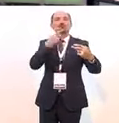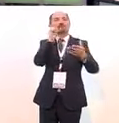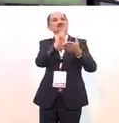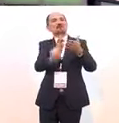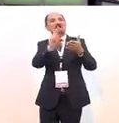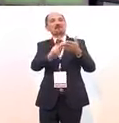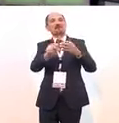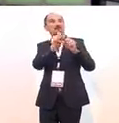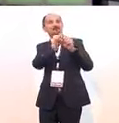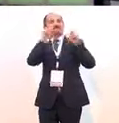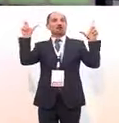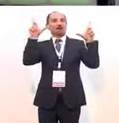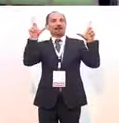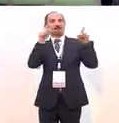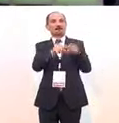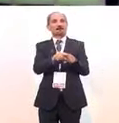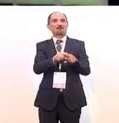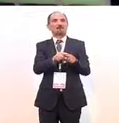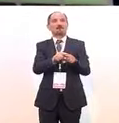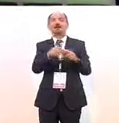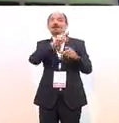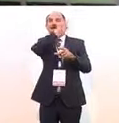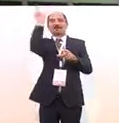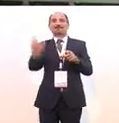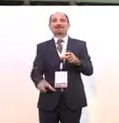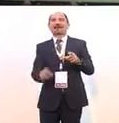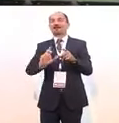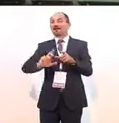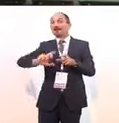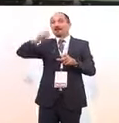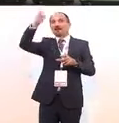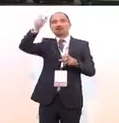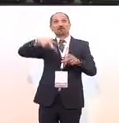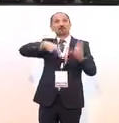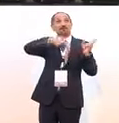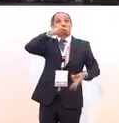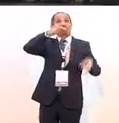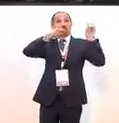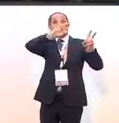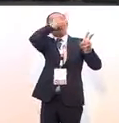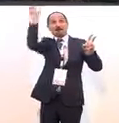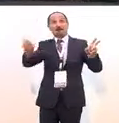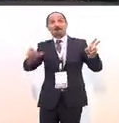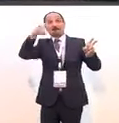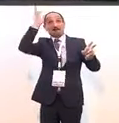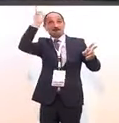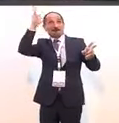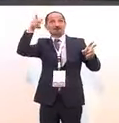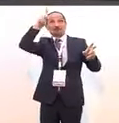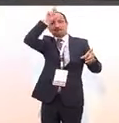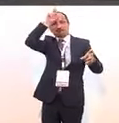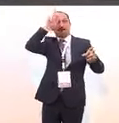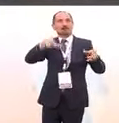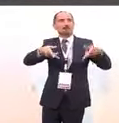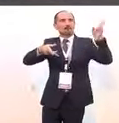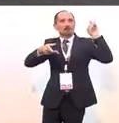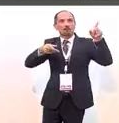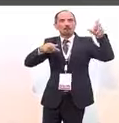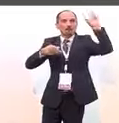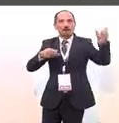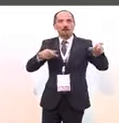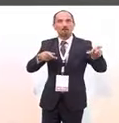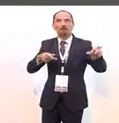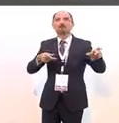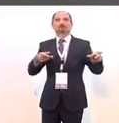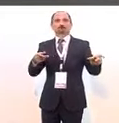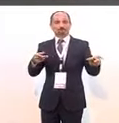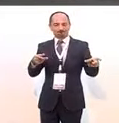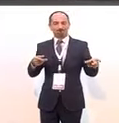“Sorpresa: l’Italia cresce più della Francia e della Germania”. Oggi. Quando